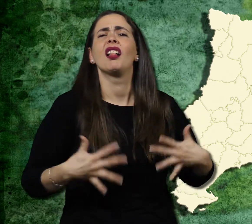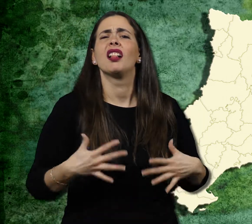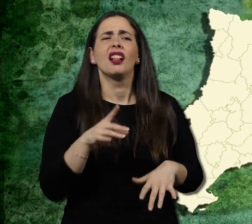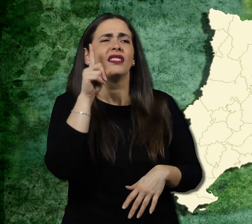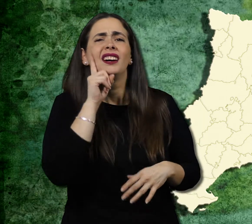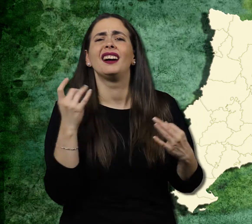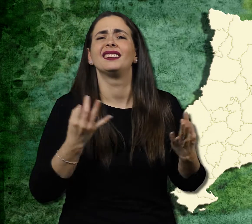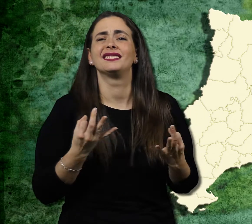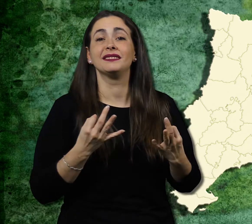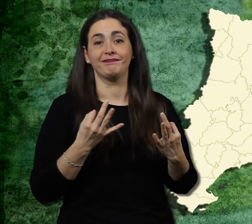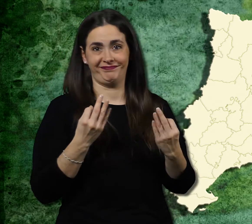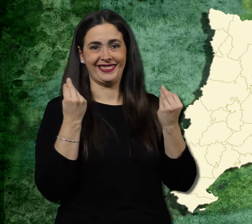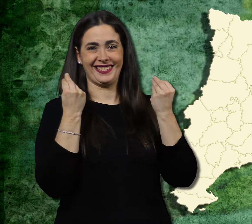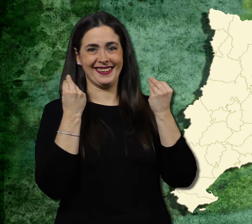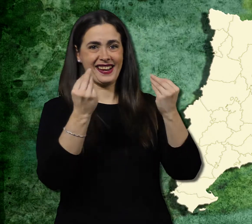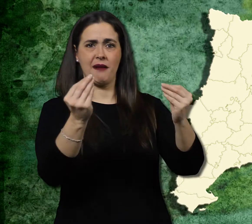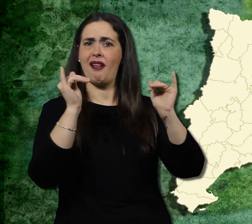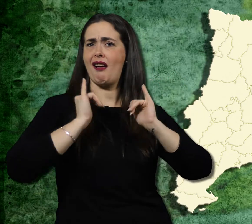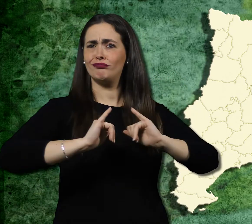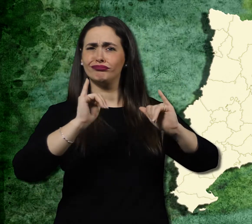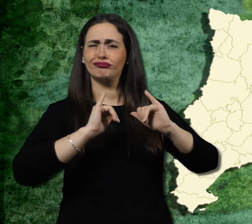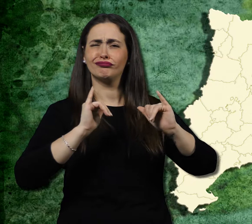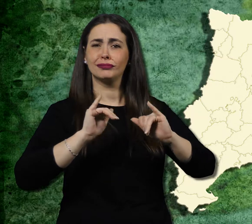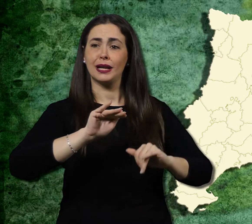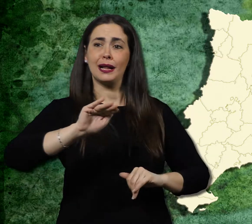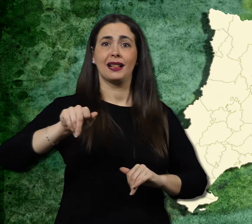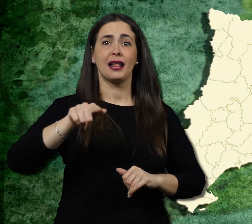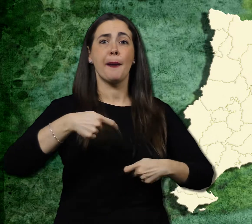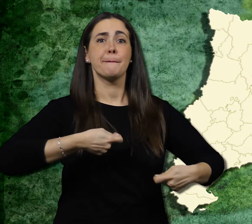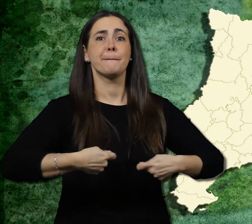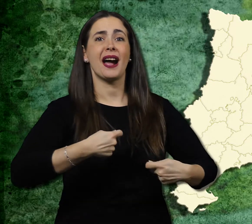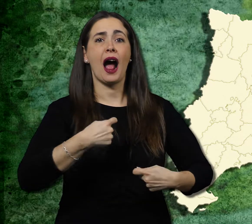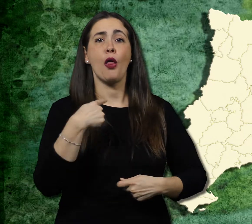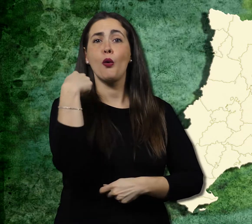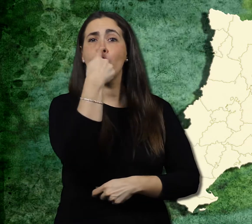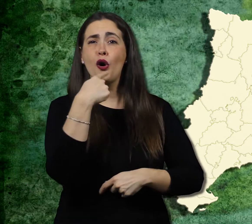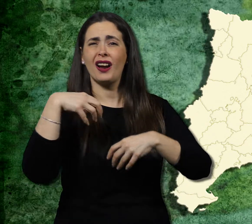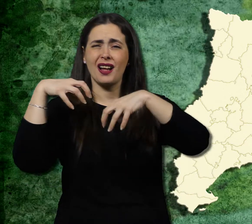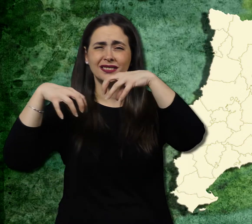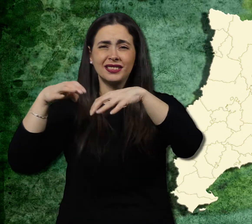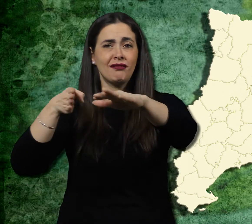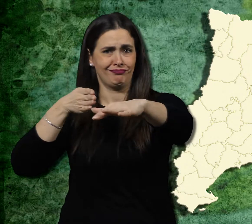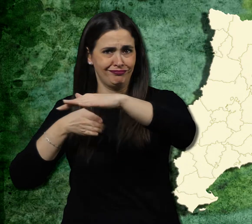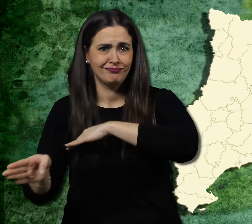Imprescindible: Voltar per les Rambles i visitar el mercat de la Boqueria,